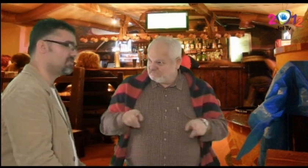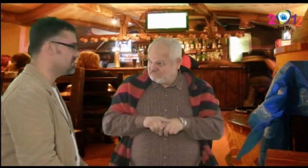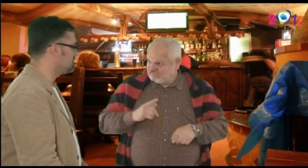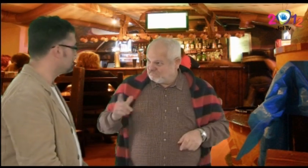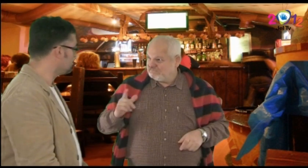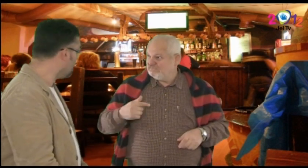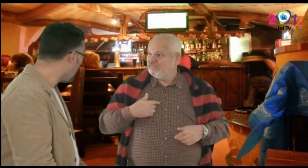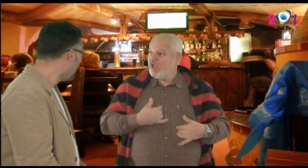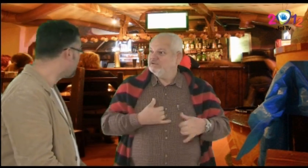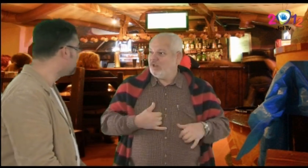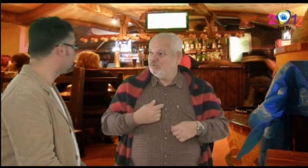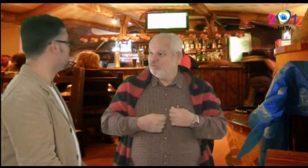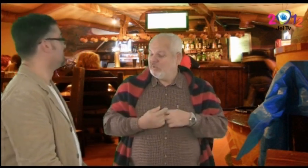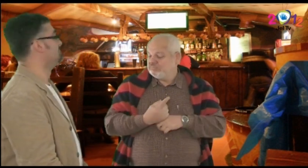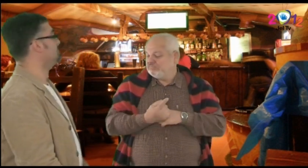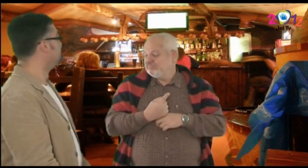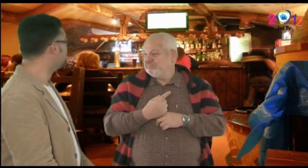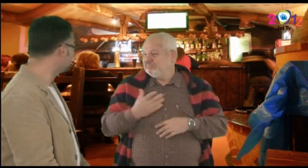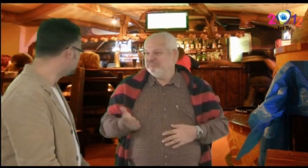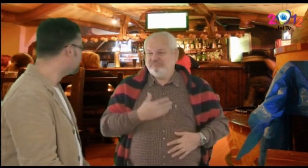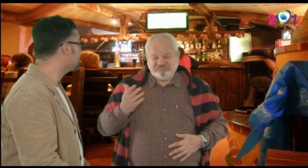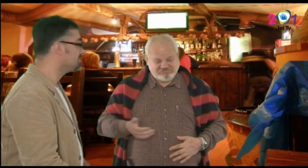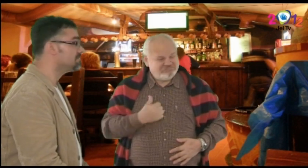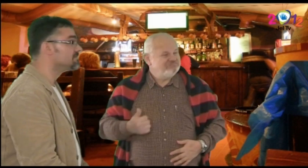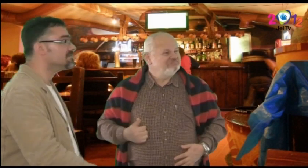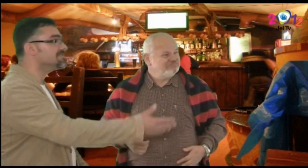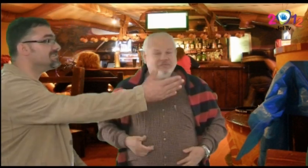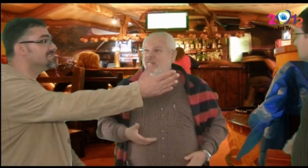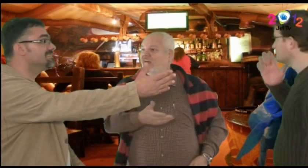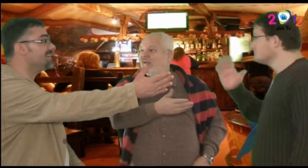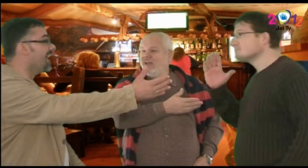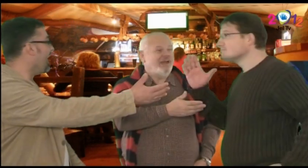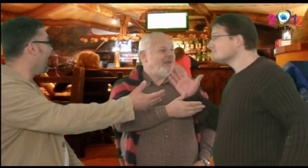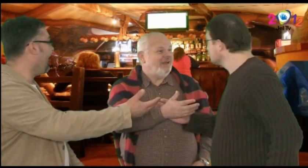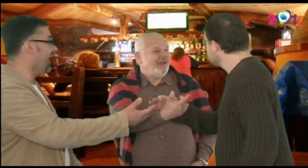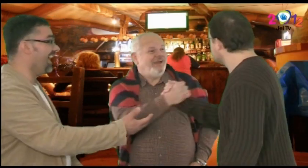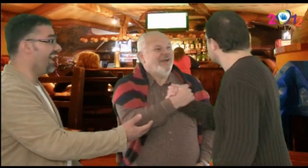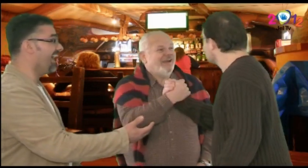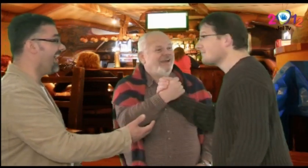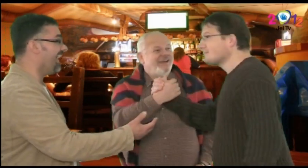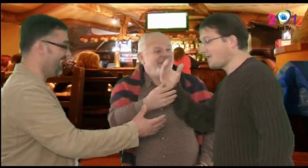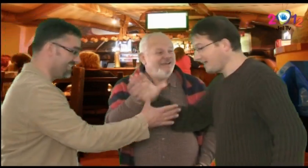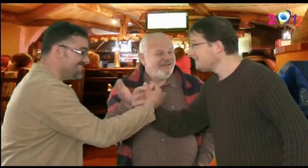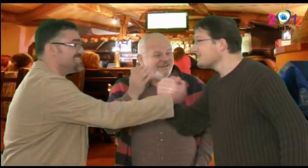Nekem is ugyanaz, asztalos vagyok, van rendelés, folyamatosan. Sziasztok! - Hát Te? - Szomorúnak látszol.